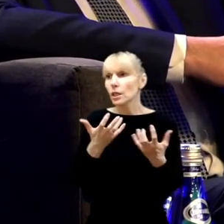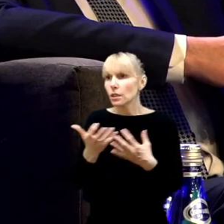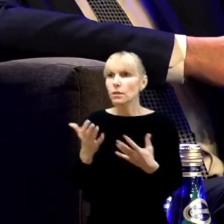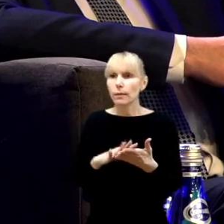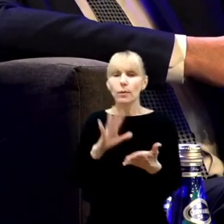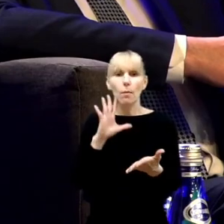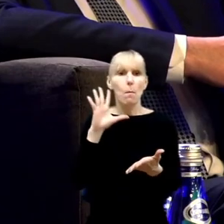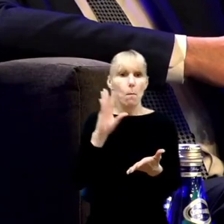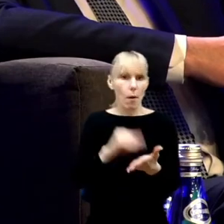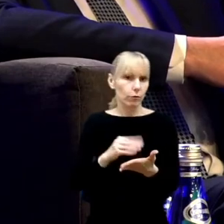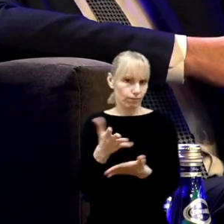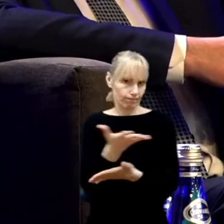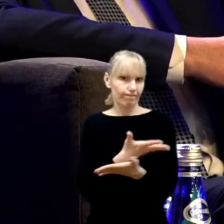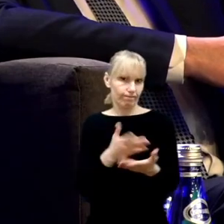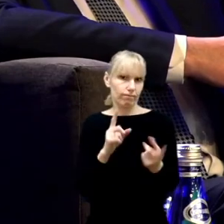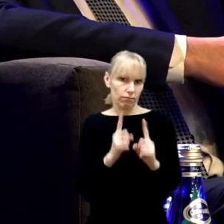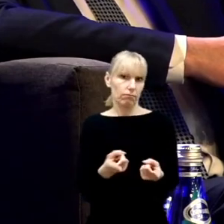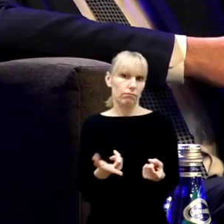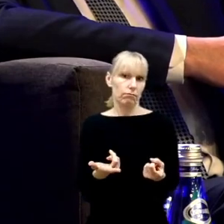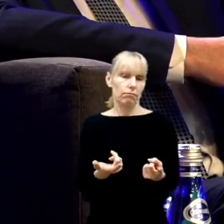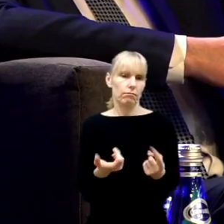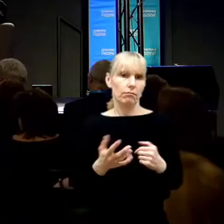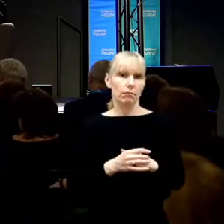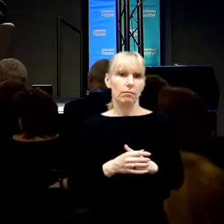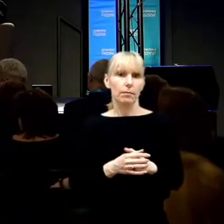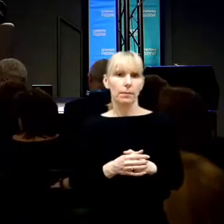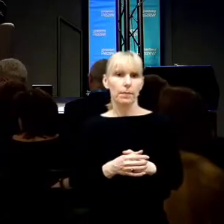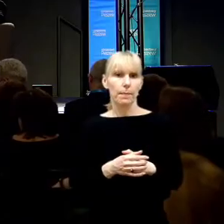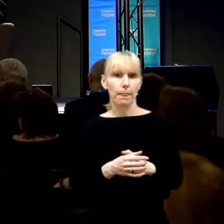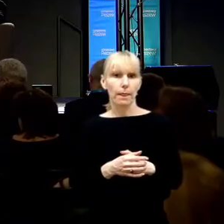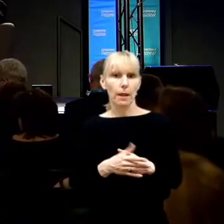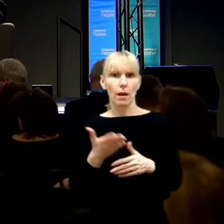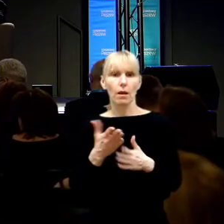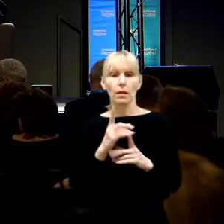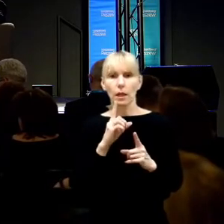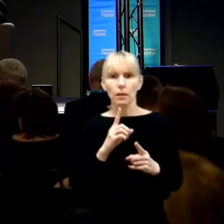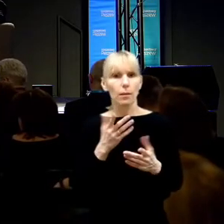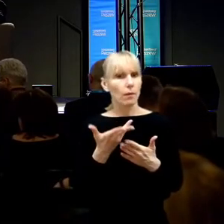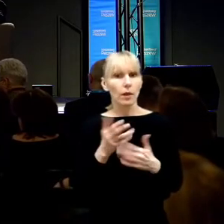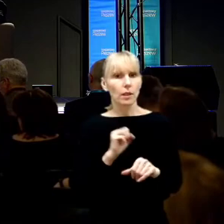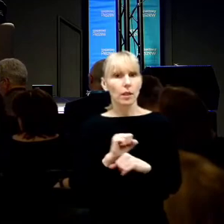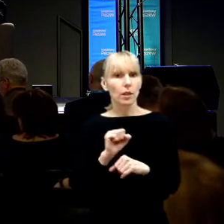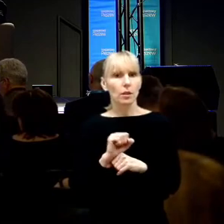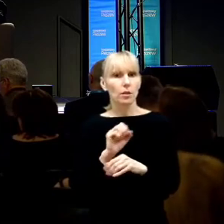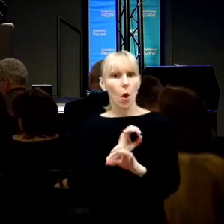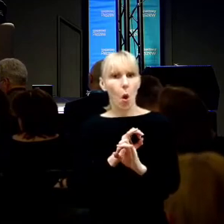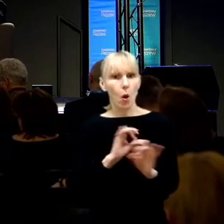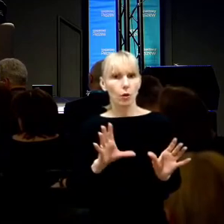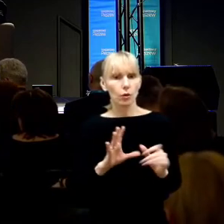Natomiast w innych przypadkach, tak jak mówię, nie jest to oczywiste. To nie jest tak, że to jest automatyzm,